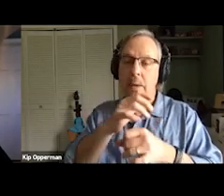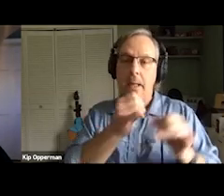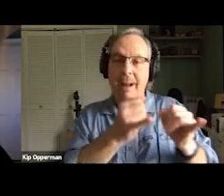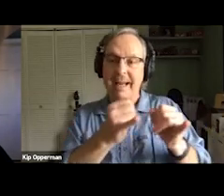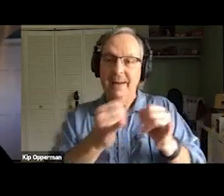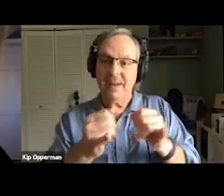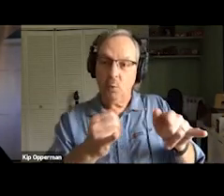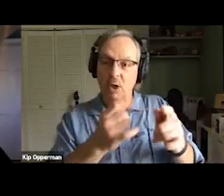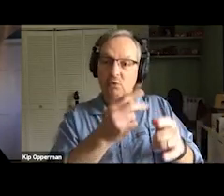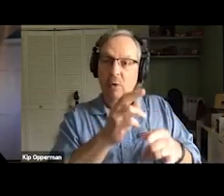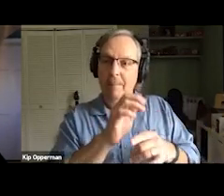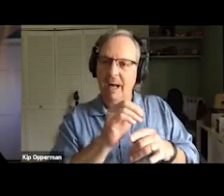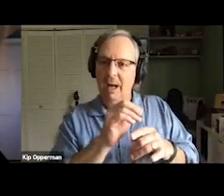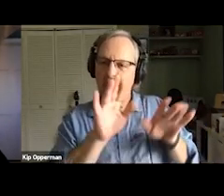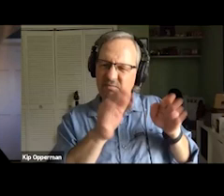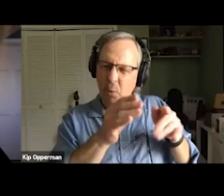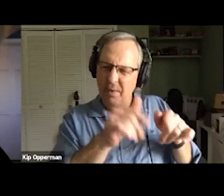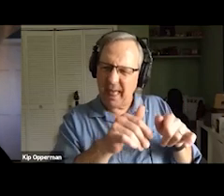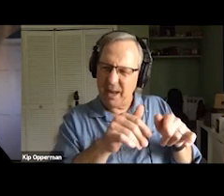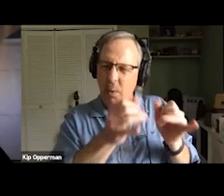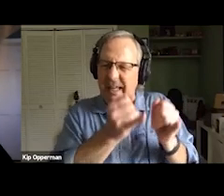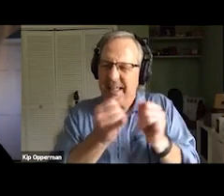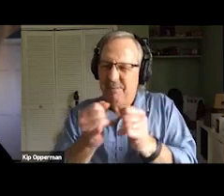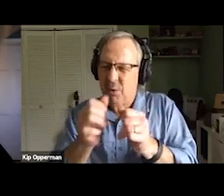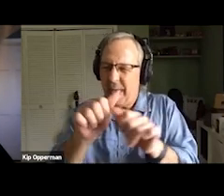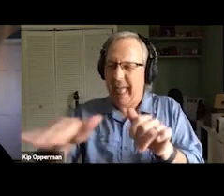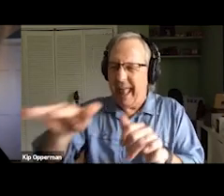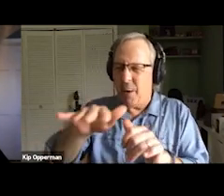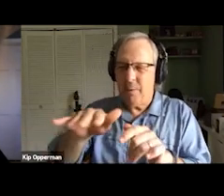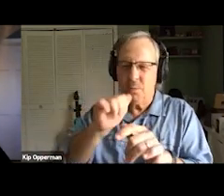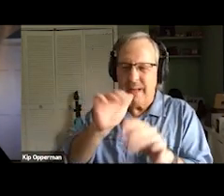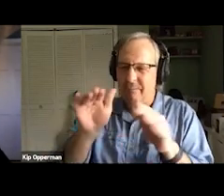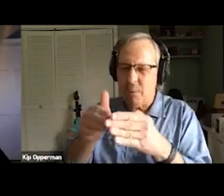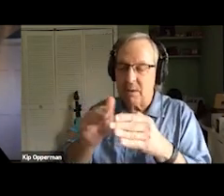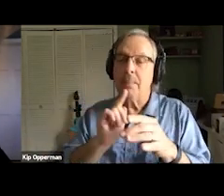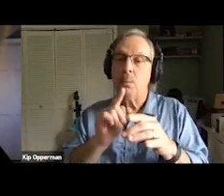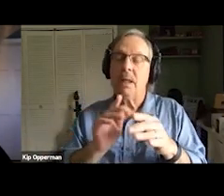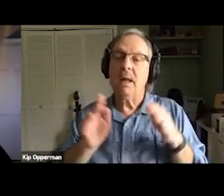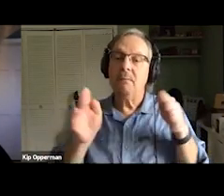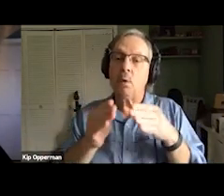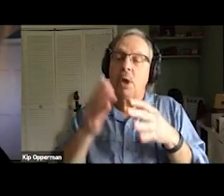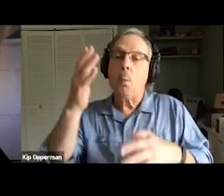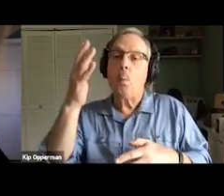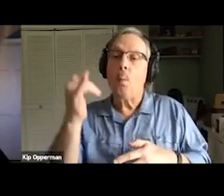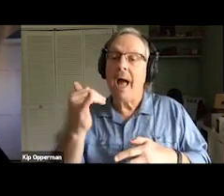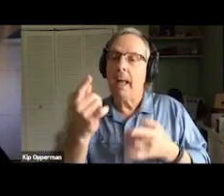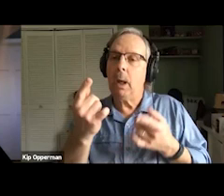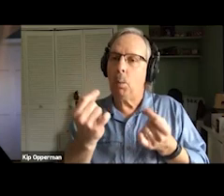ni tampoco dedicaremos demasiado tiempo en cada una de estas áreas. Estamos realmente enfocados en el por qué de lo que debemos hacer para desarrollar ese autocuidado.